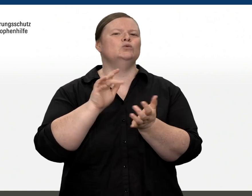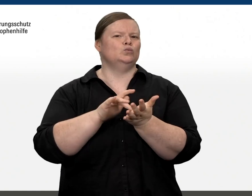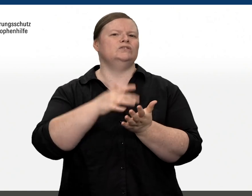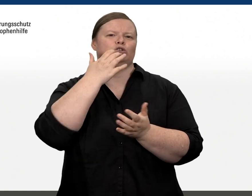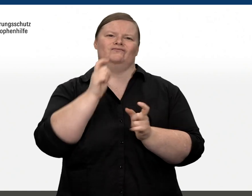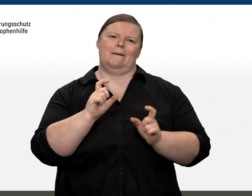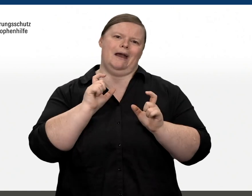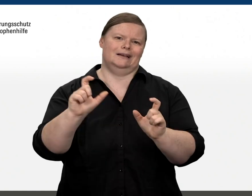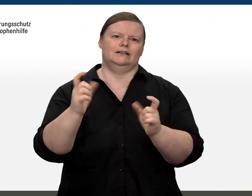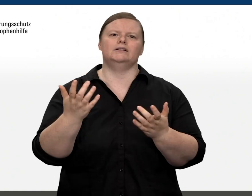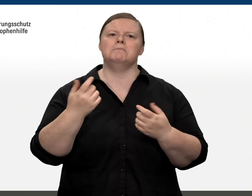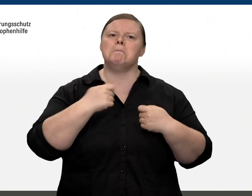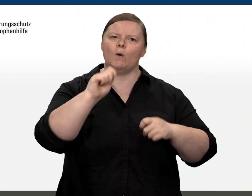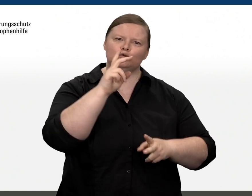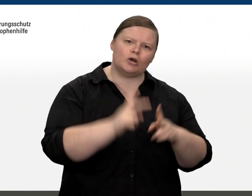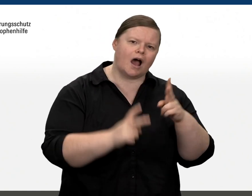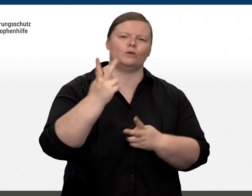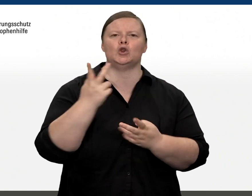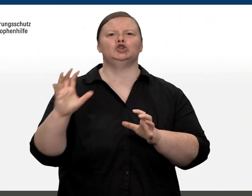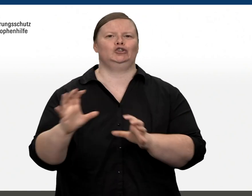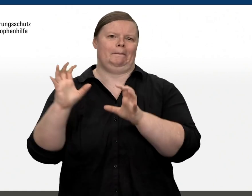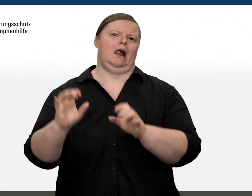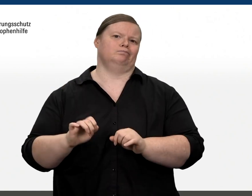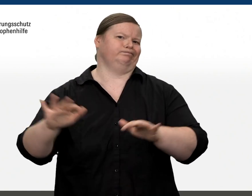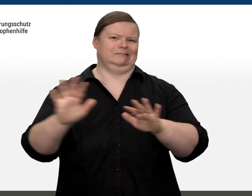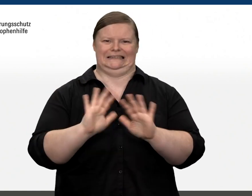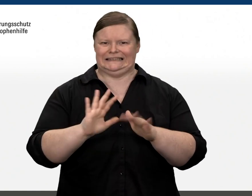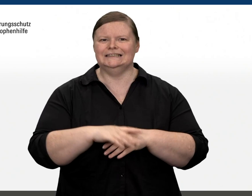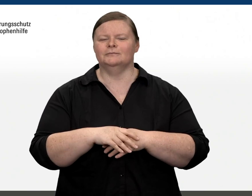um Bauschäden oder Schimmel zu vermeiden.